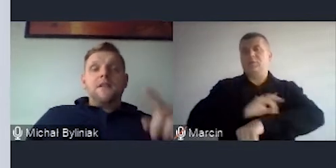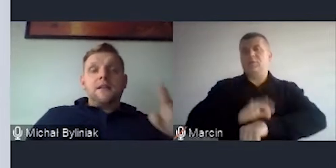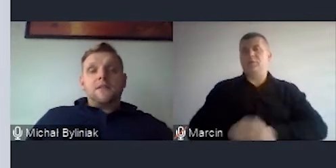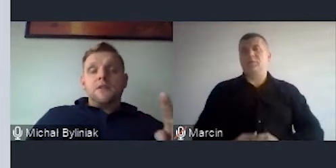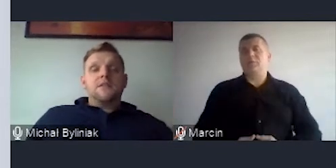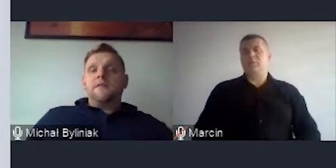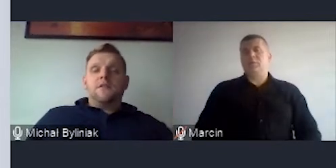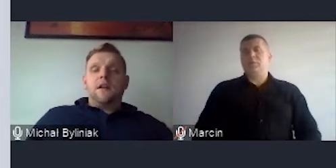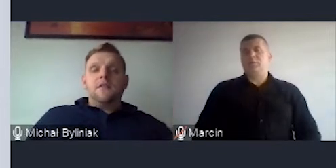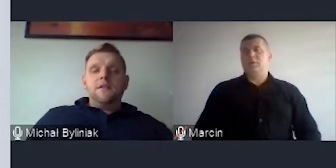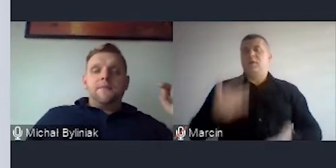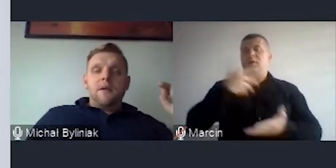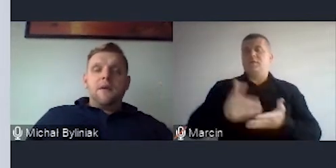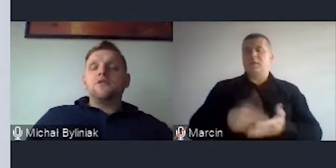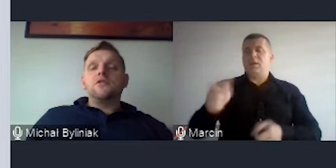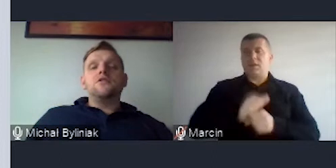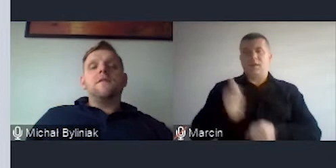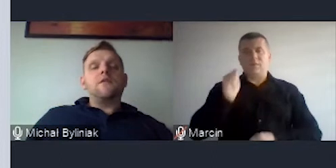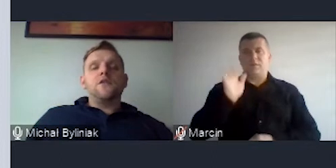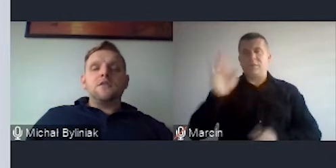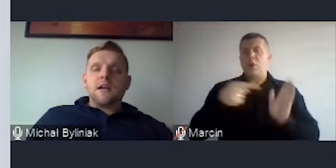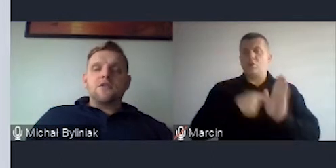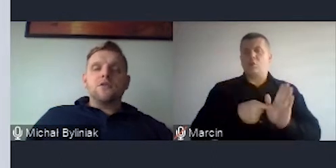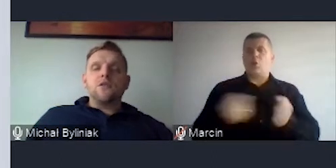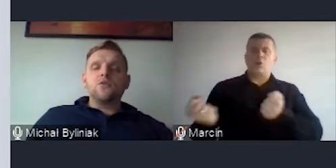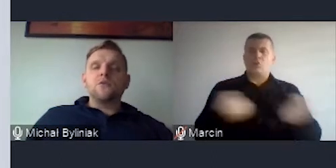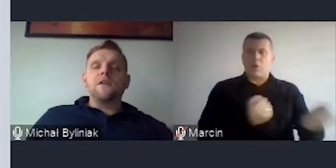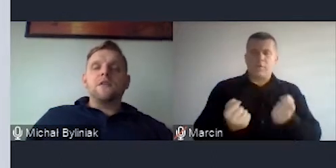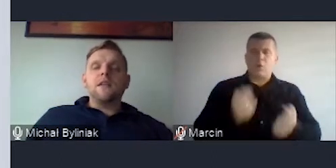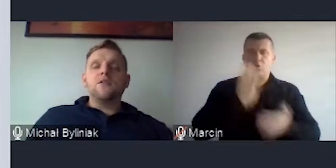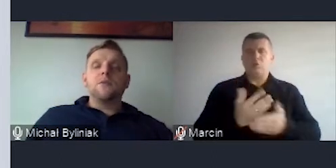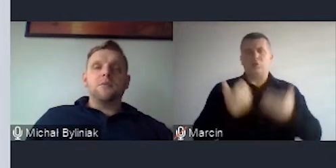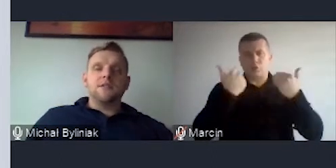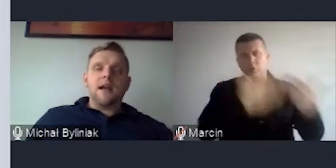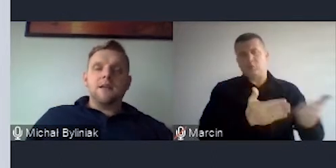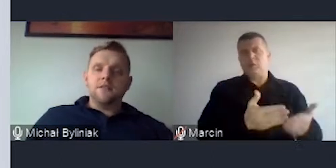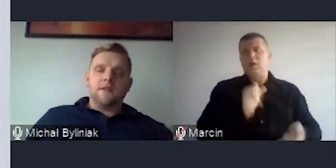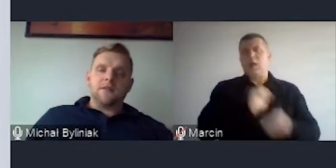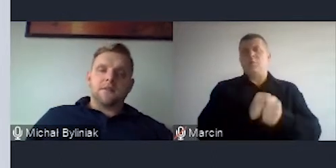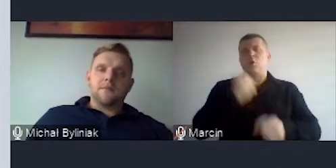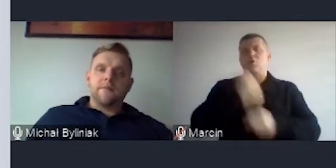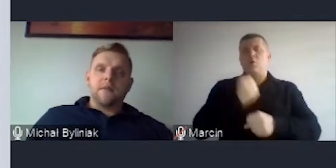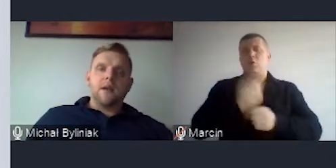Wydatek, który jest kwalifikowalny ma dotyczyć towarów dostarczonych usług wykonanych lub usług zrealizowanych,